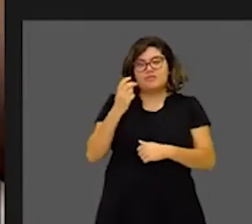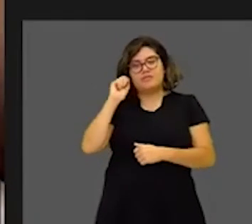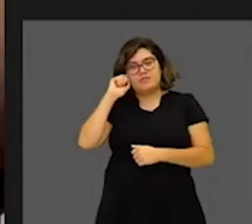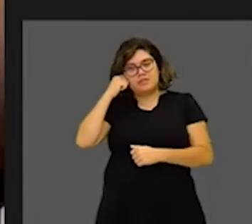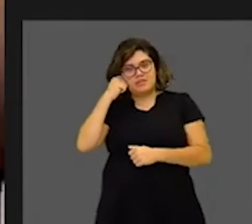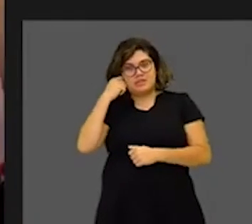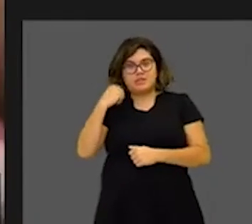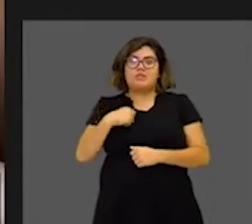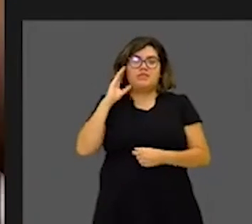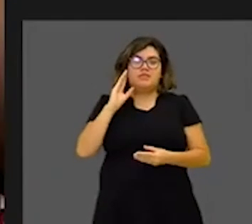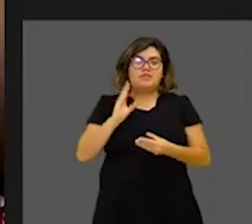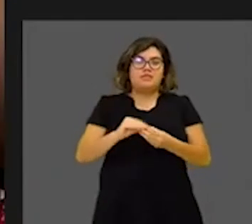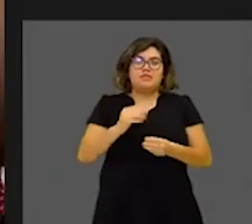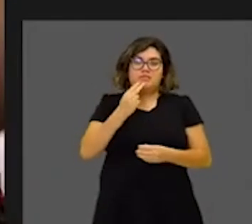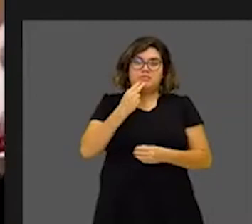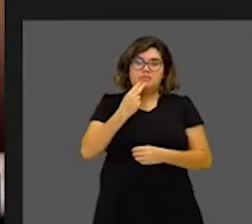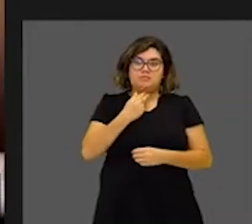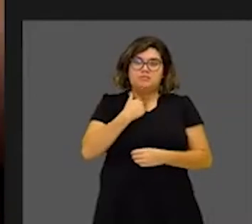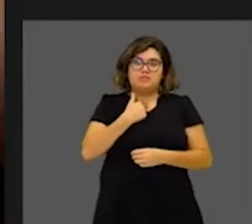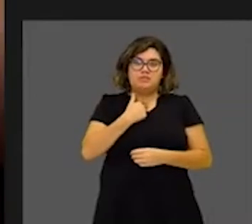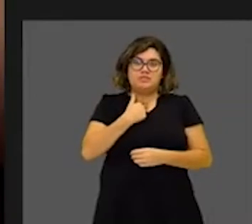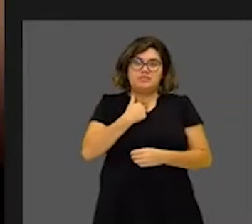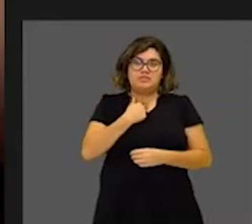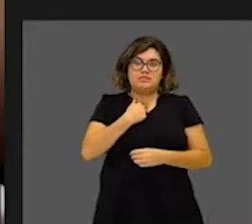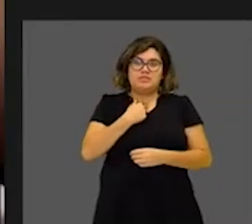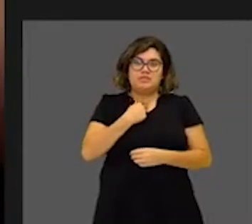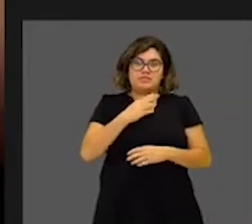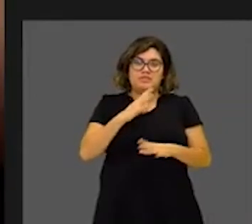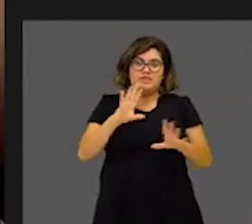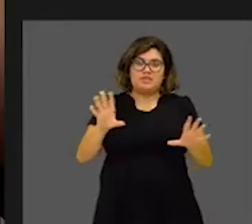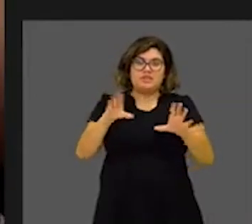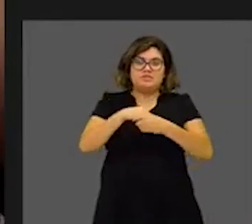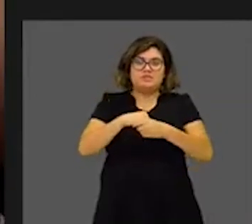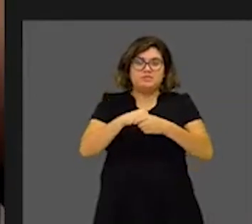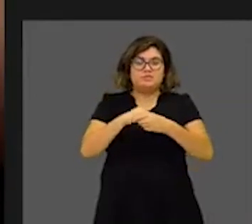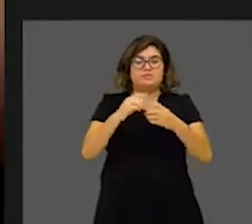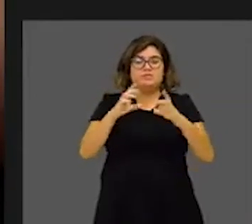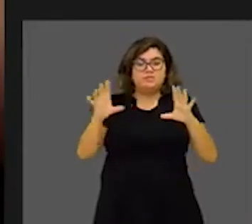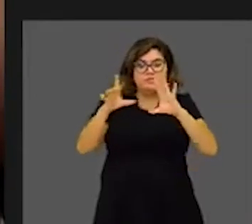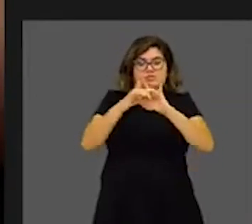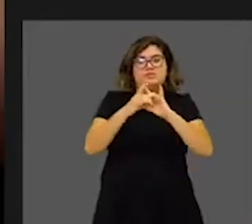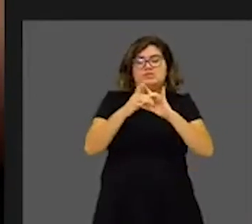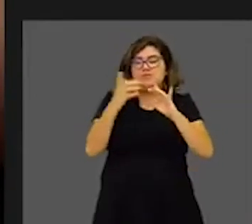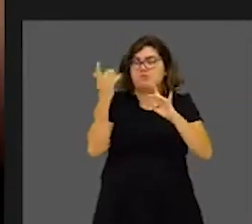deveria que você realmente o contrário os dois critérios unir justamente porque as mulheres